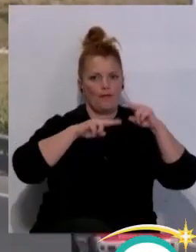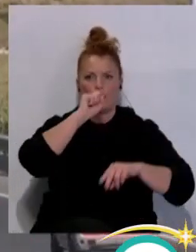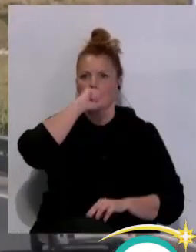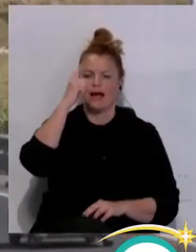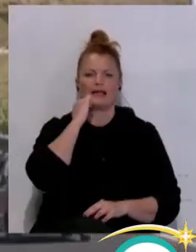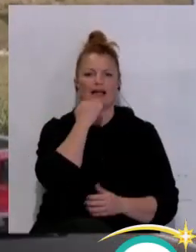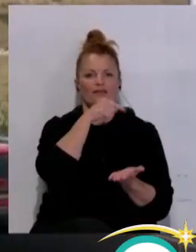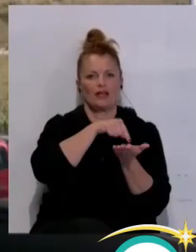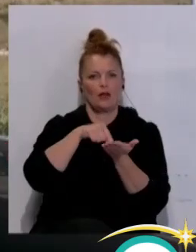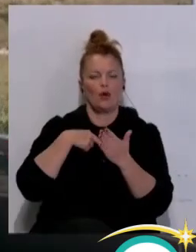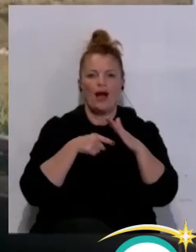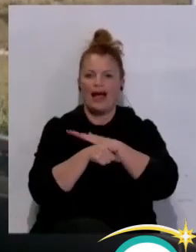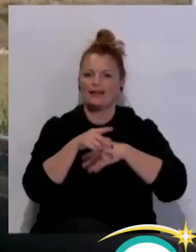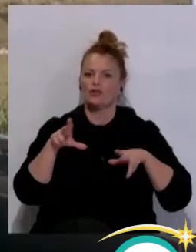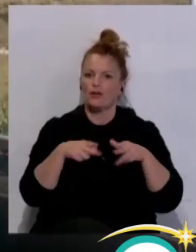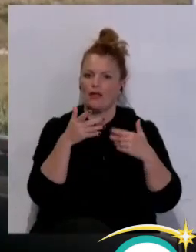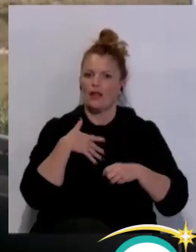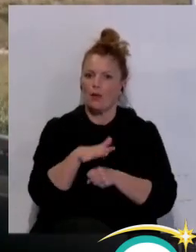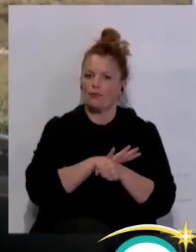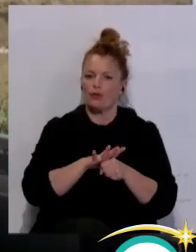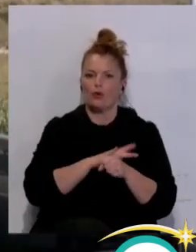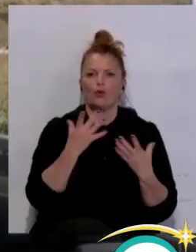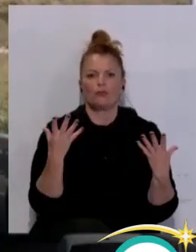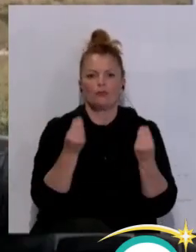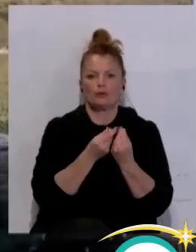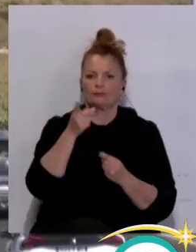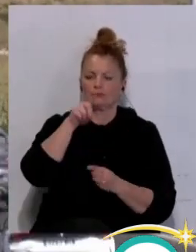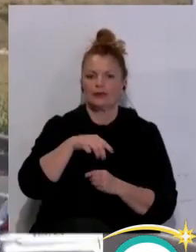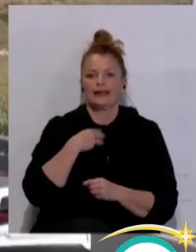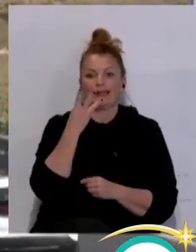los agentes sociales de la provincia junto con la incorporación de un tercer carril a la autopista